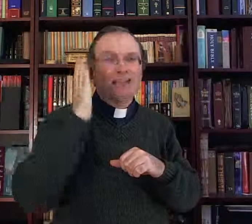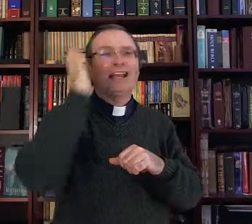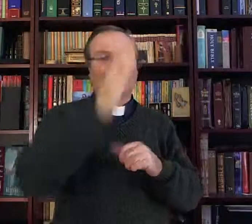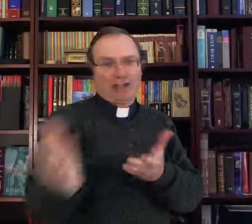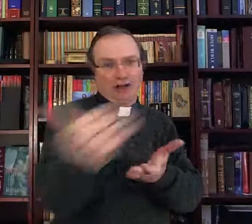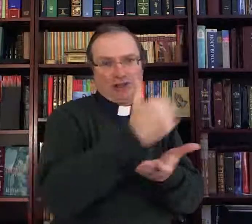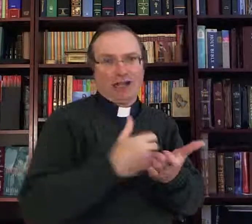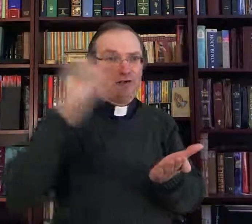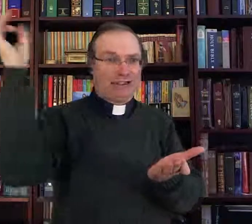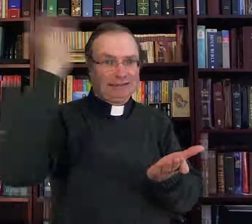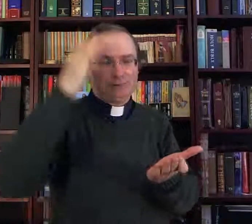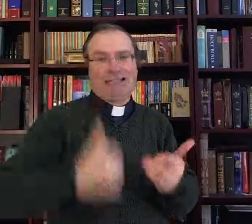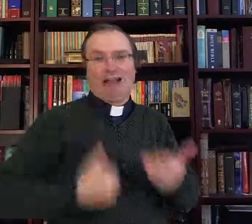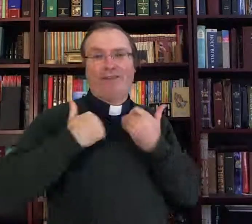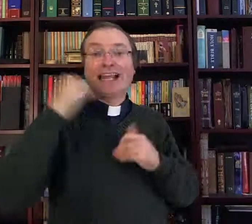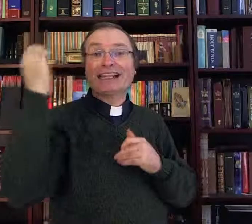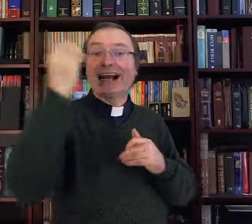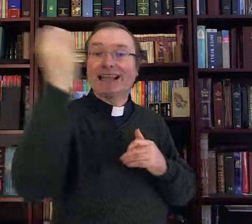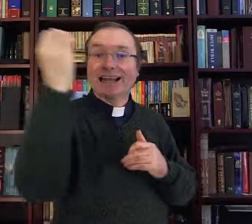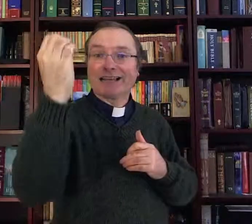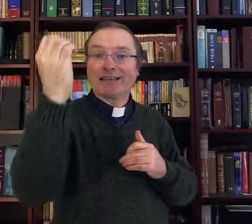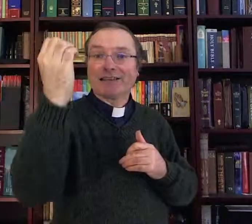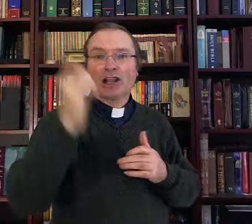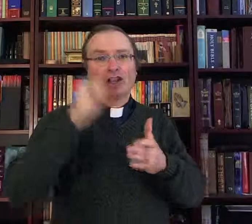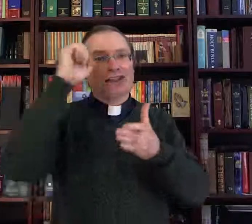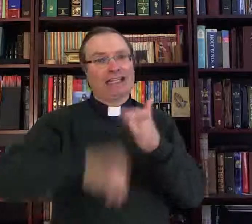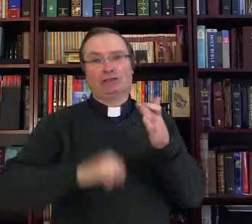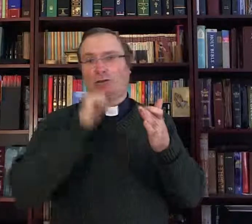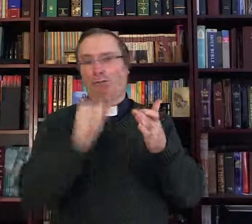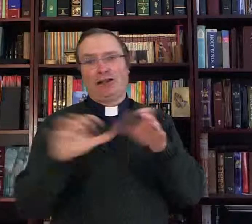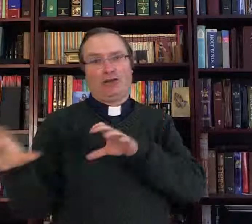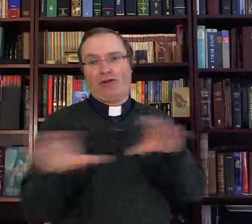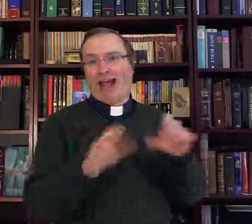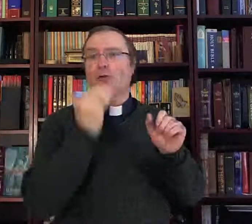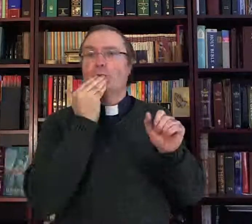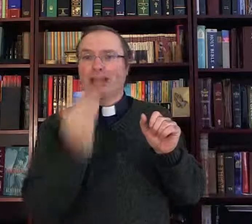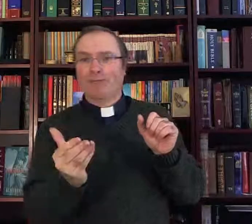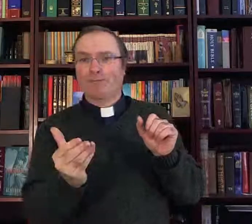récoltera de l’Esprit la vie éternelle. Ne négligeons pas de faire le bien,